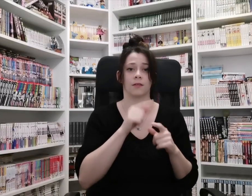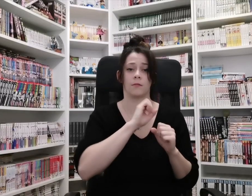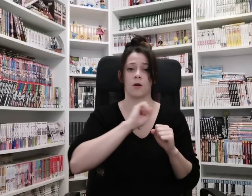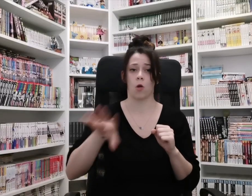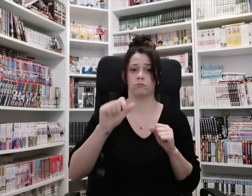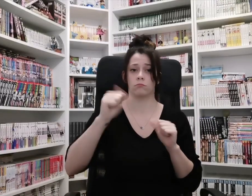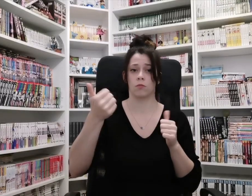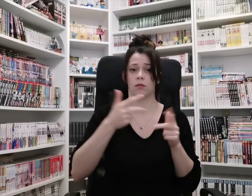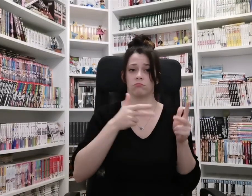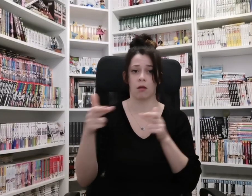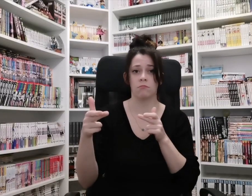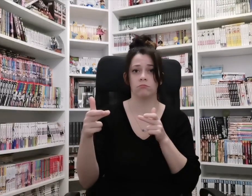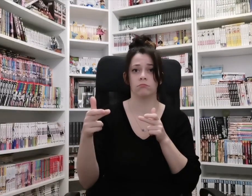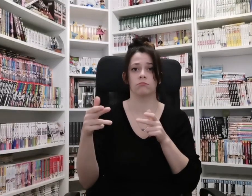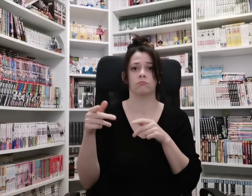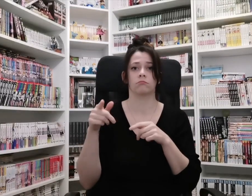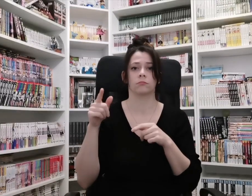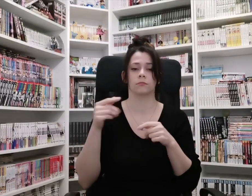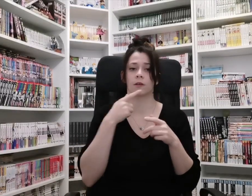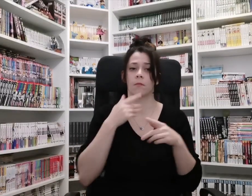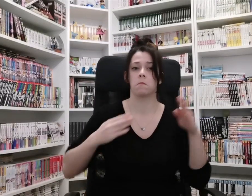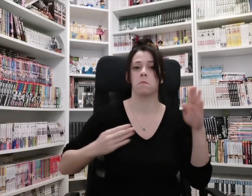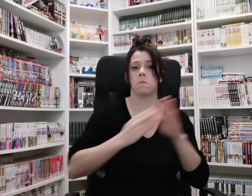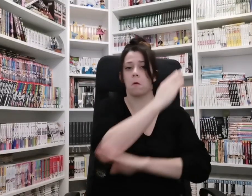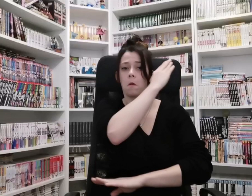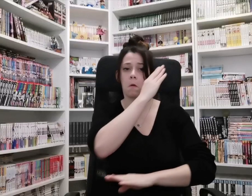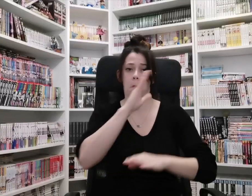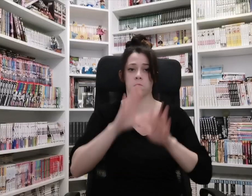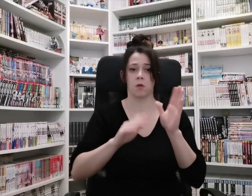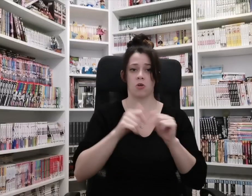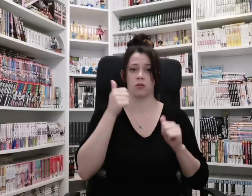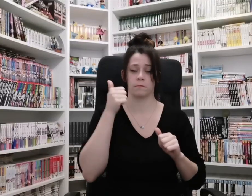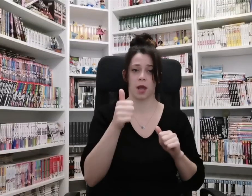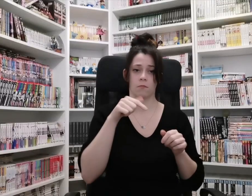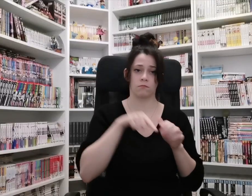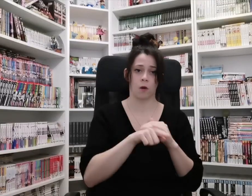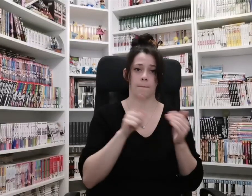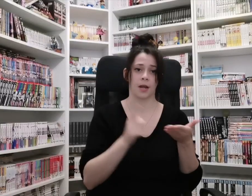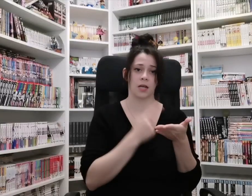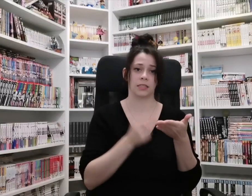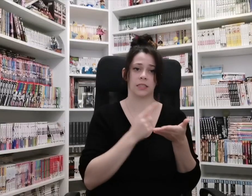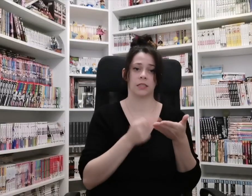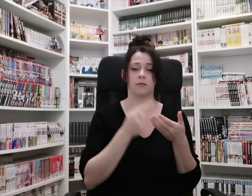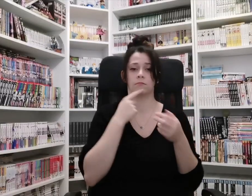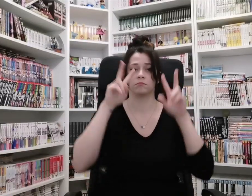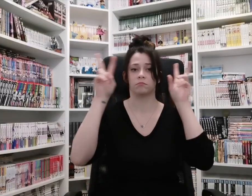elles lancent leur première série… à succès dans les pages du magazine.